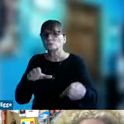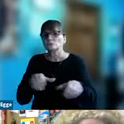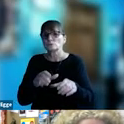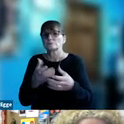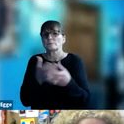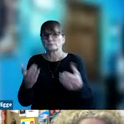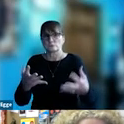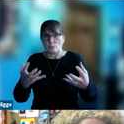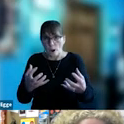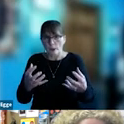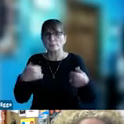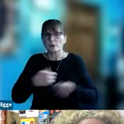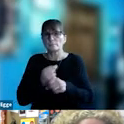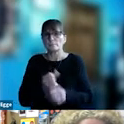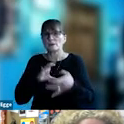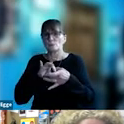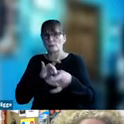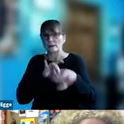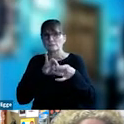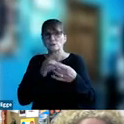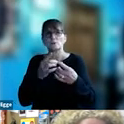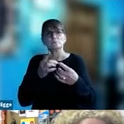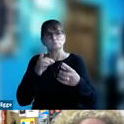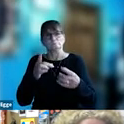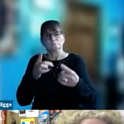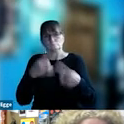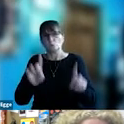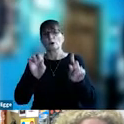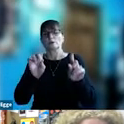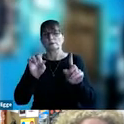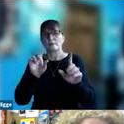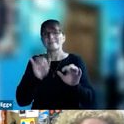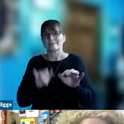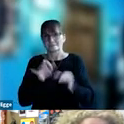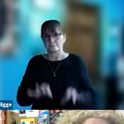pero establecer relaciones es muy importante, especialmente para el consumo de sustancias.